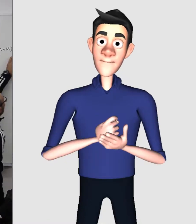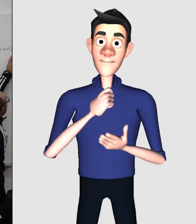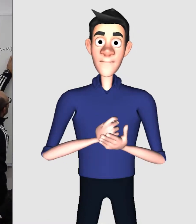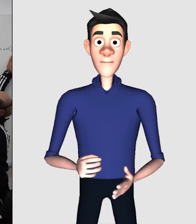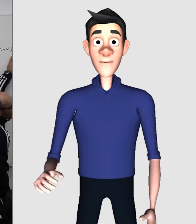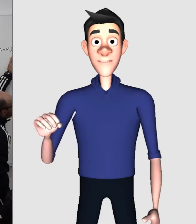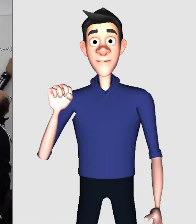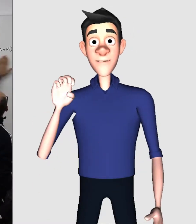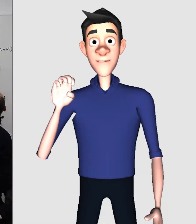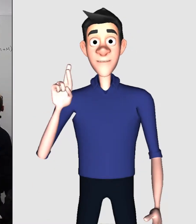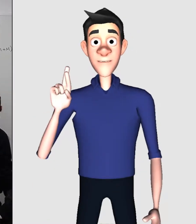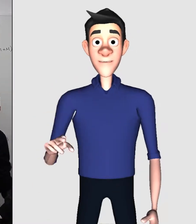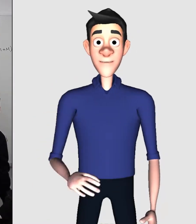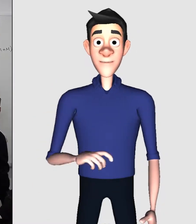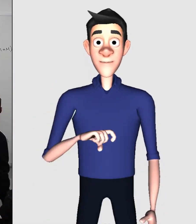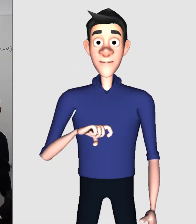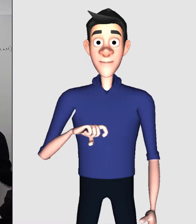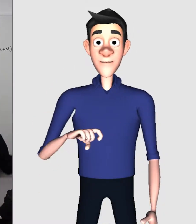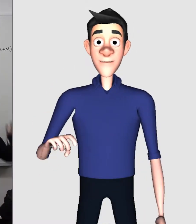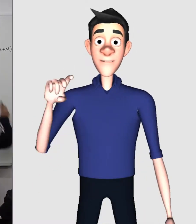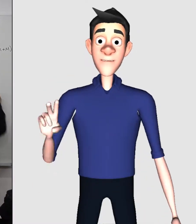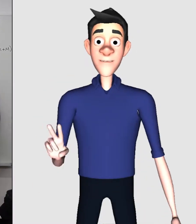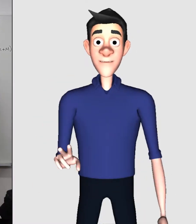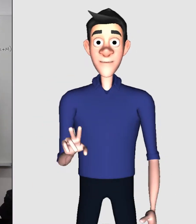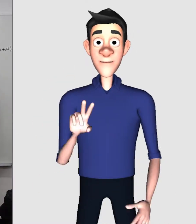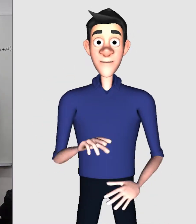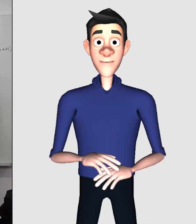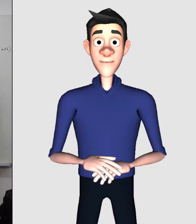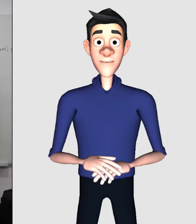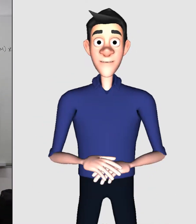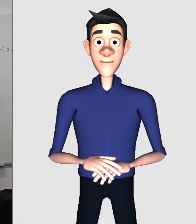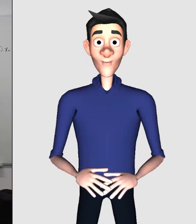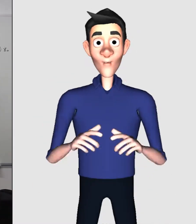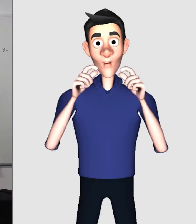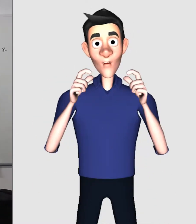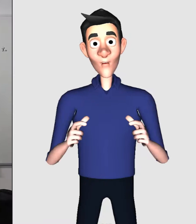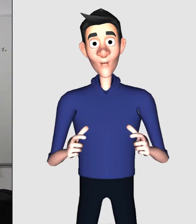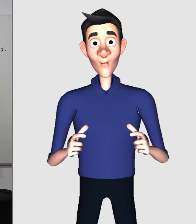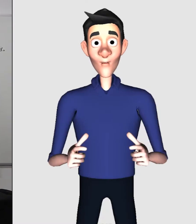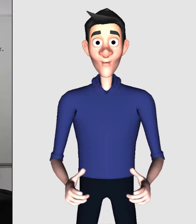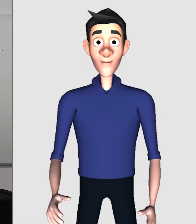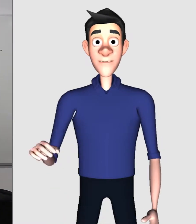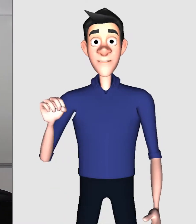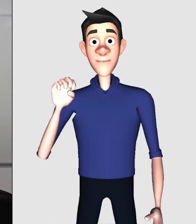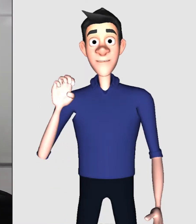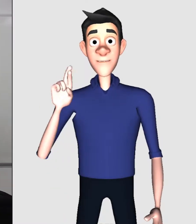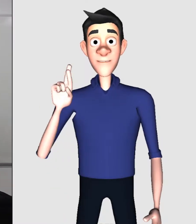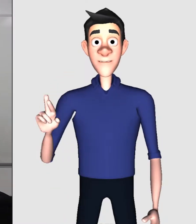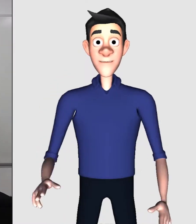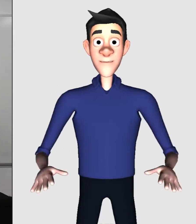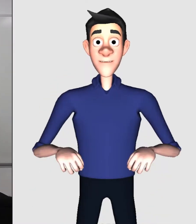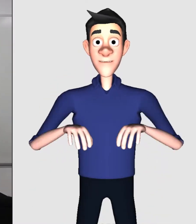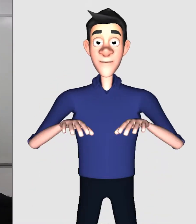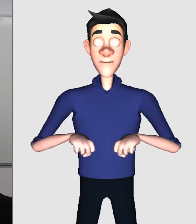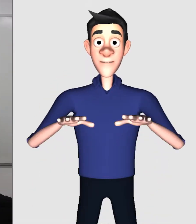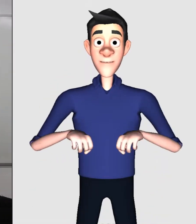Ambas são velocidades Então vai ficar mv sobre m mais M